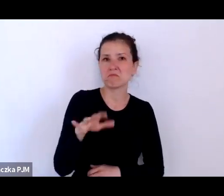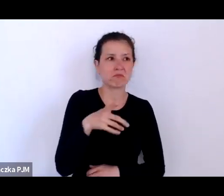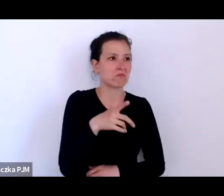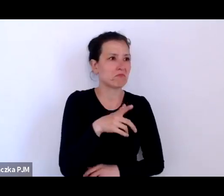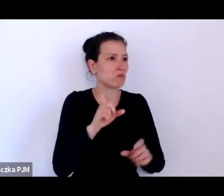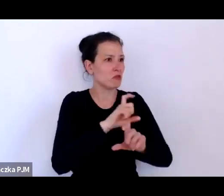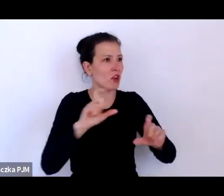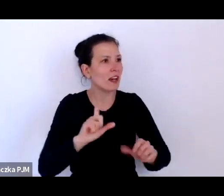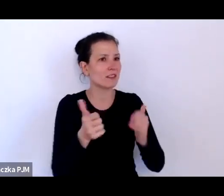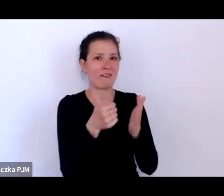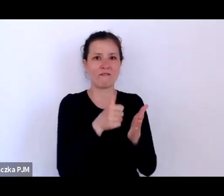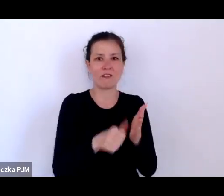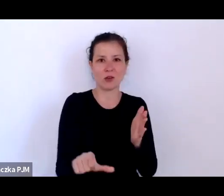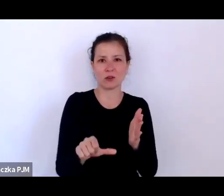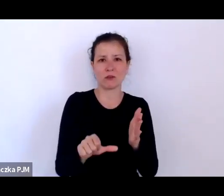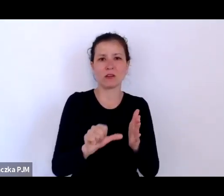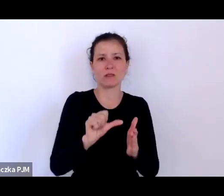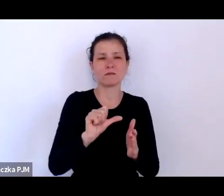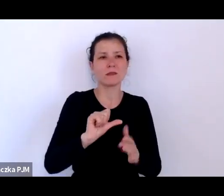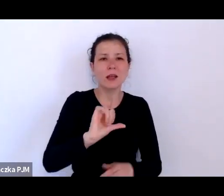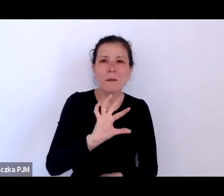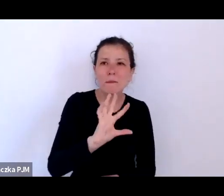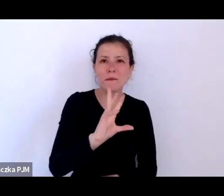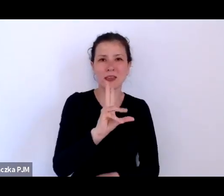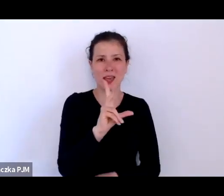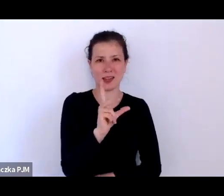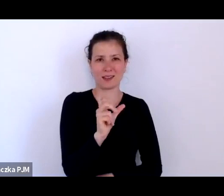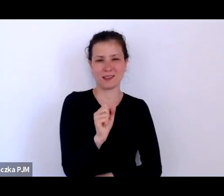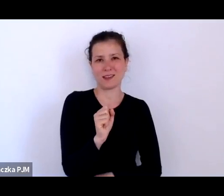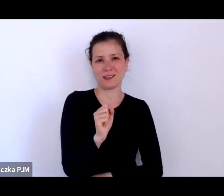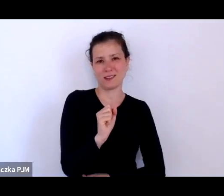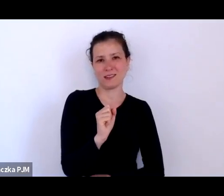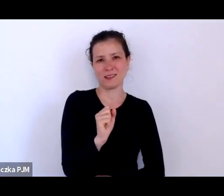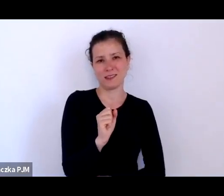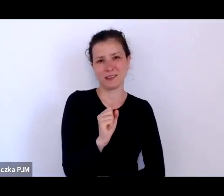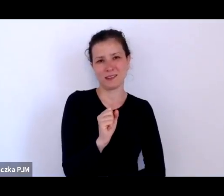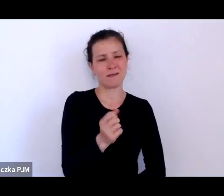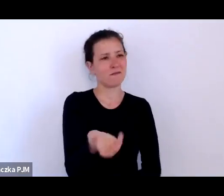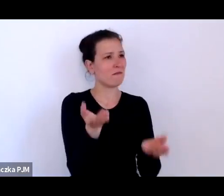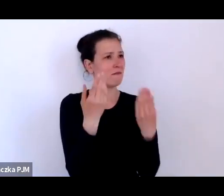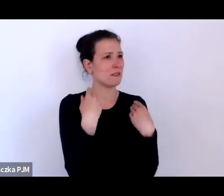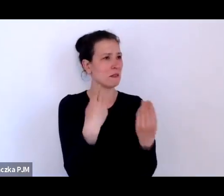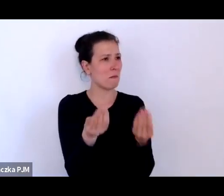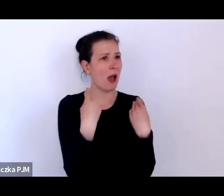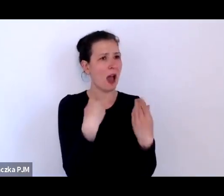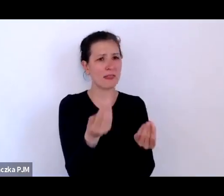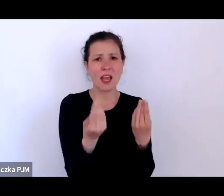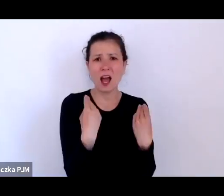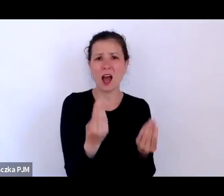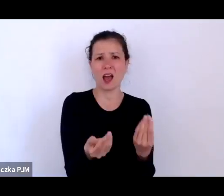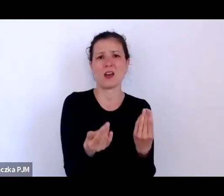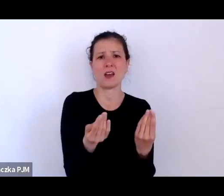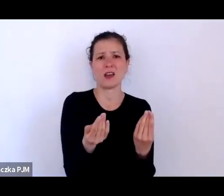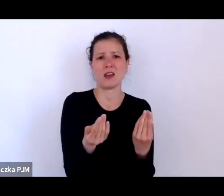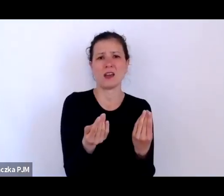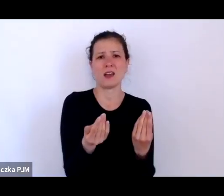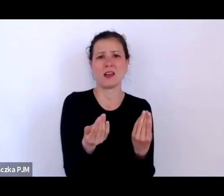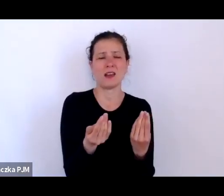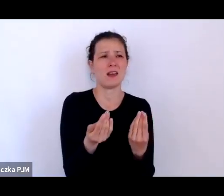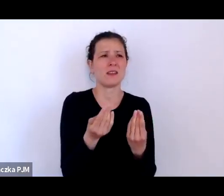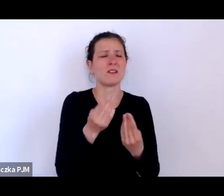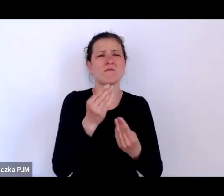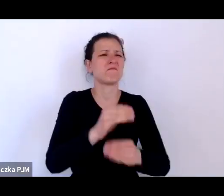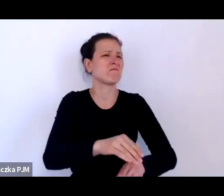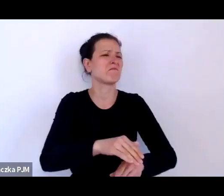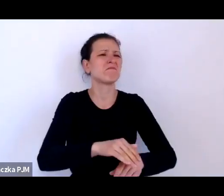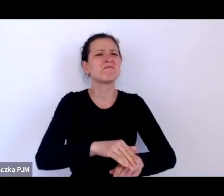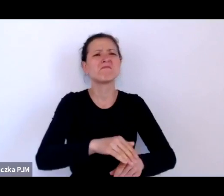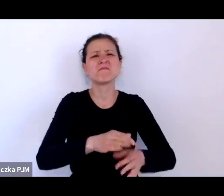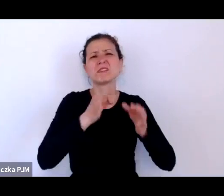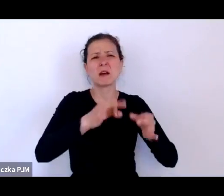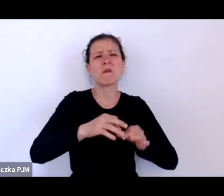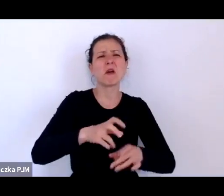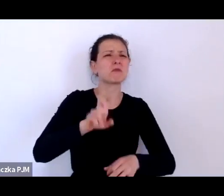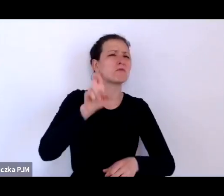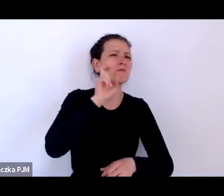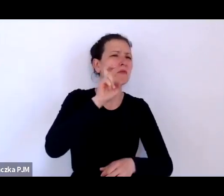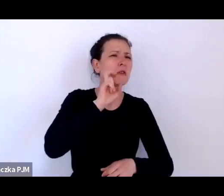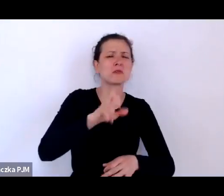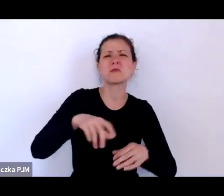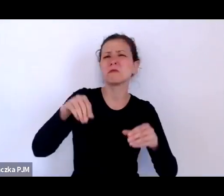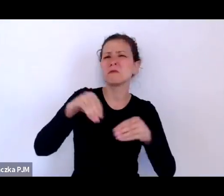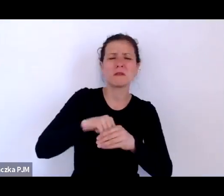piękny, we wspaniałych kreacjach, w Chevroletach i we wspaniałych ogrodach z gazonami